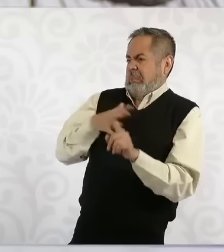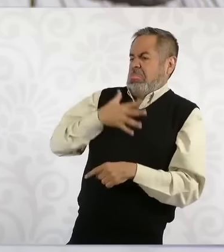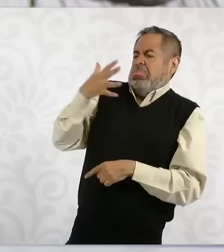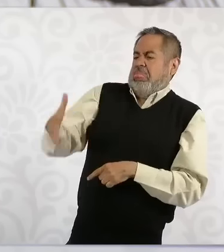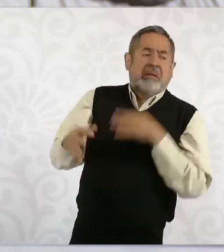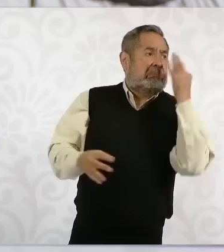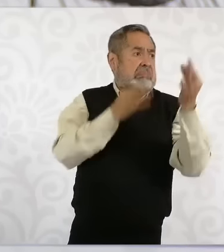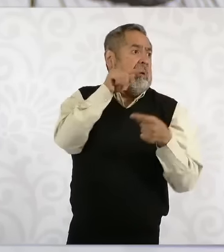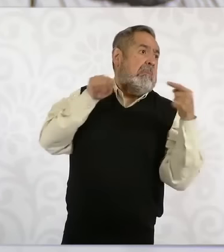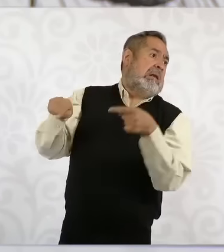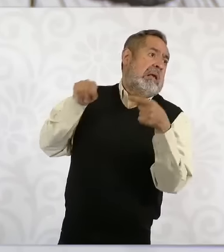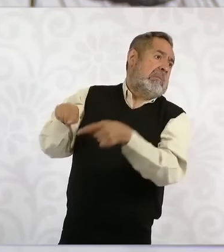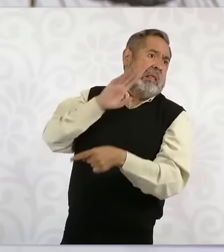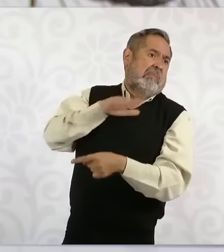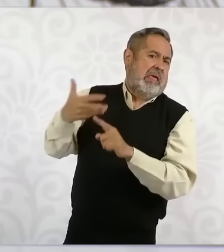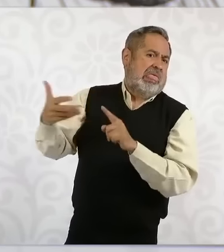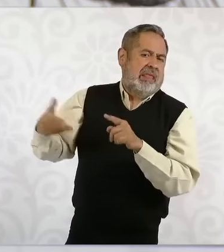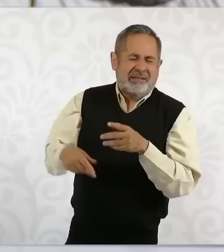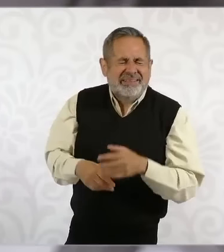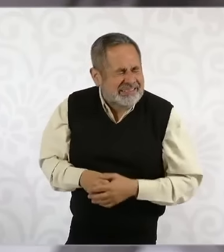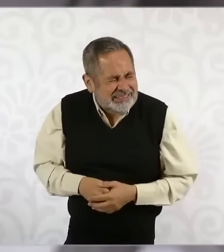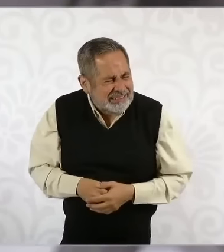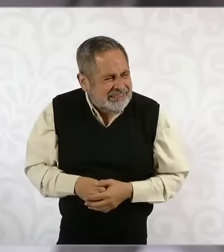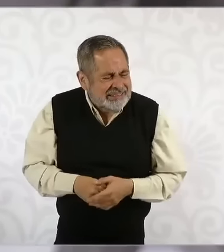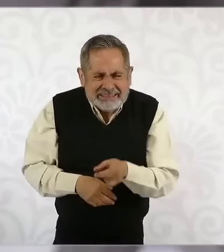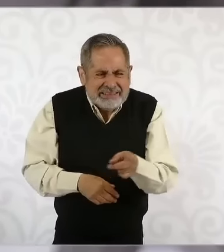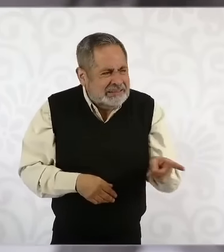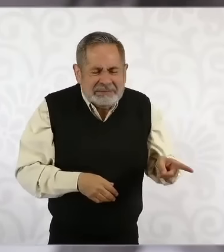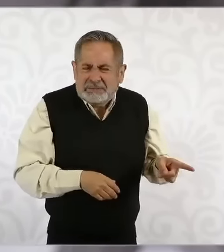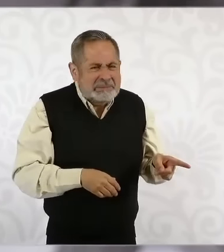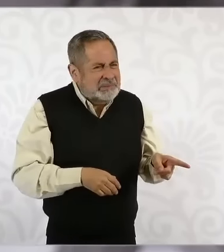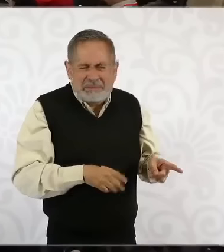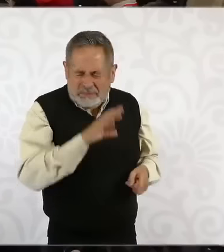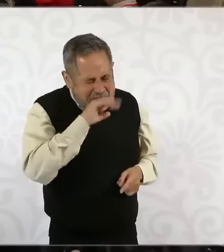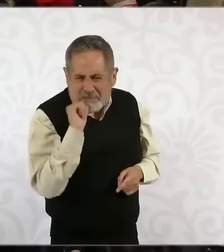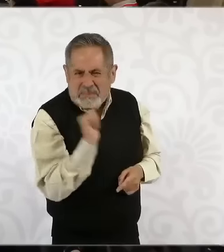este, en fin, habla de ellos, de lo que son. Y si me permite, ya que estamos en las reflexiones,